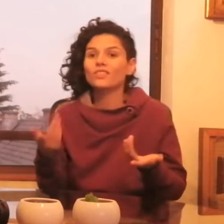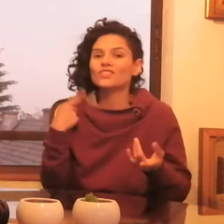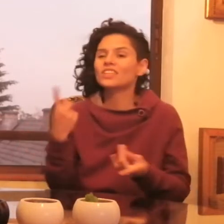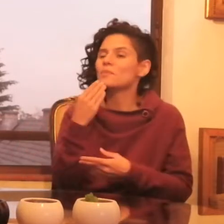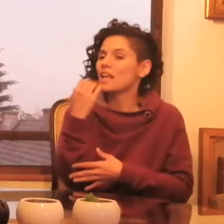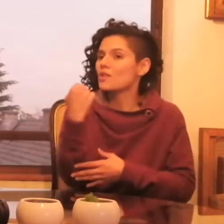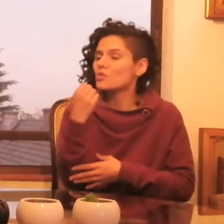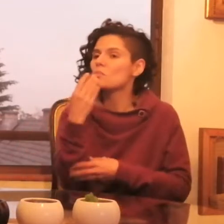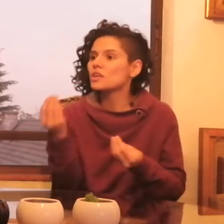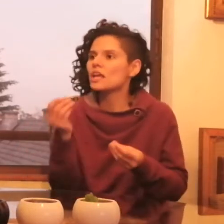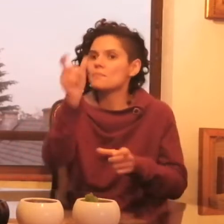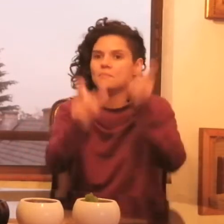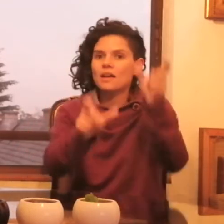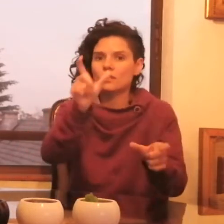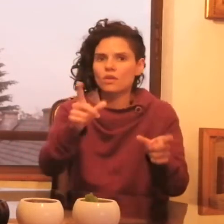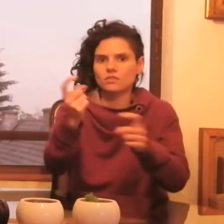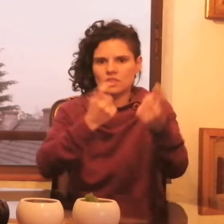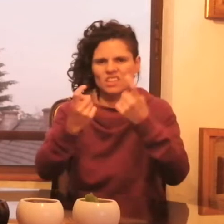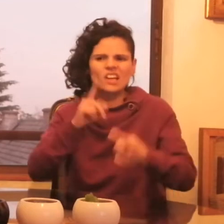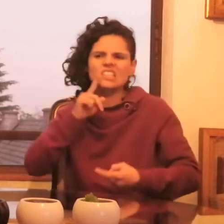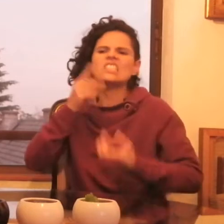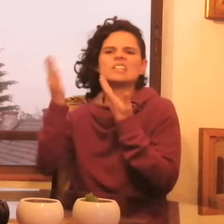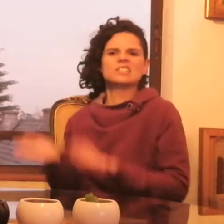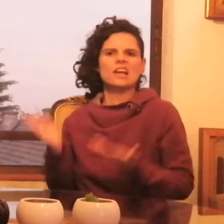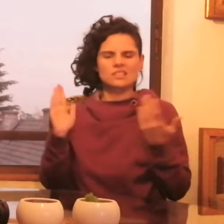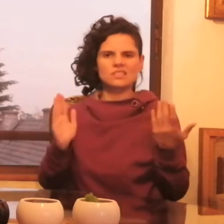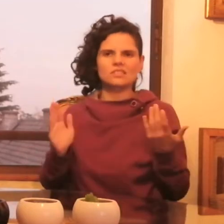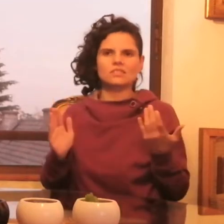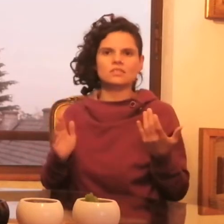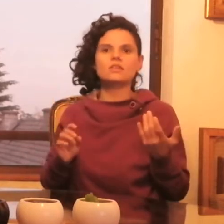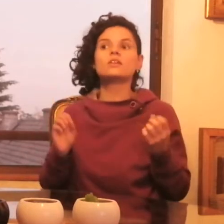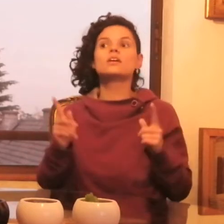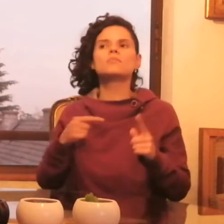crítica de decir quien es ella, naciera como el vamos escucharla a ver que onda - claro-